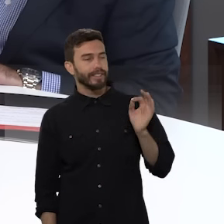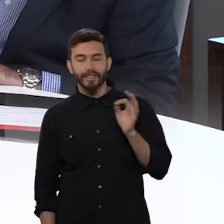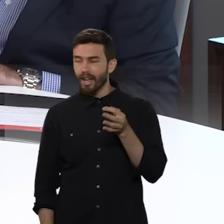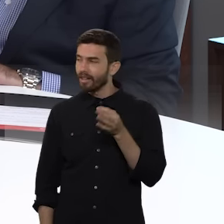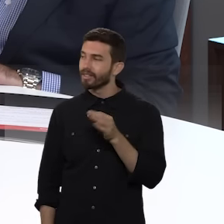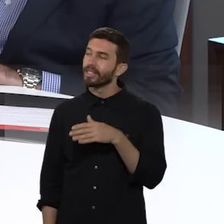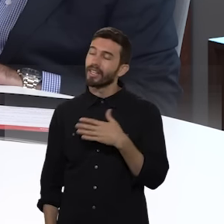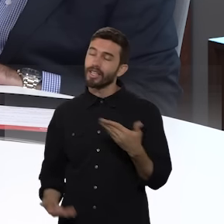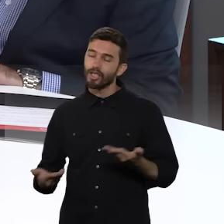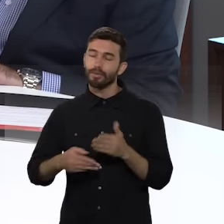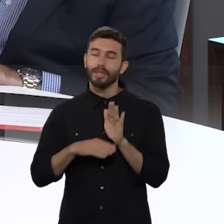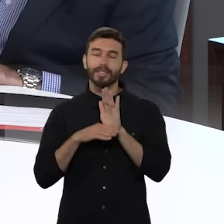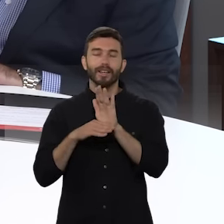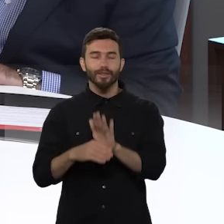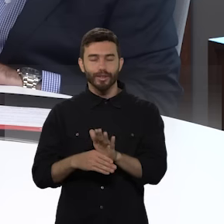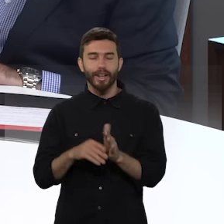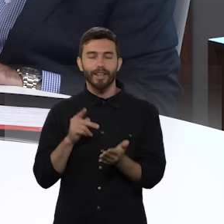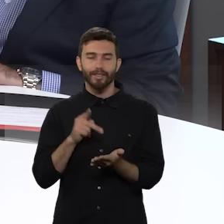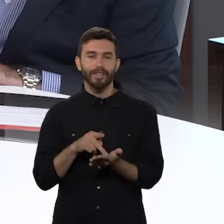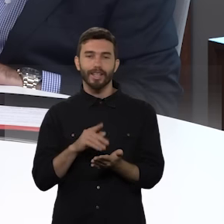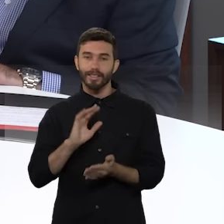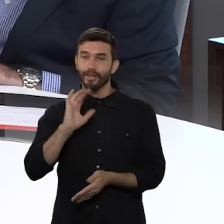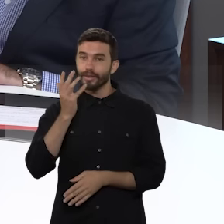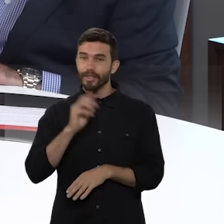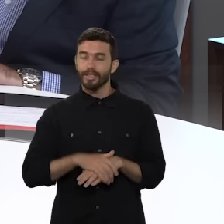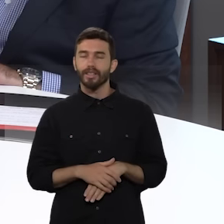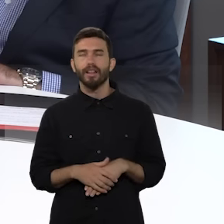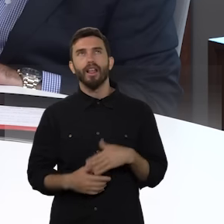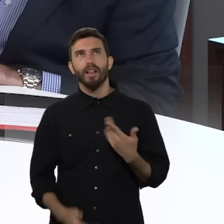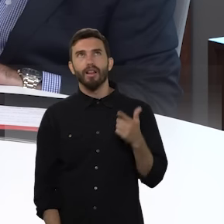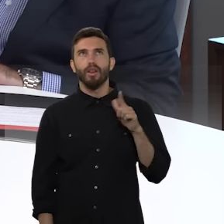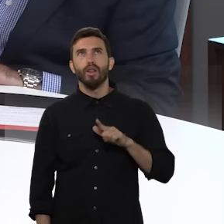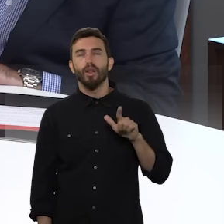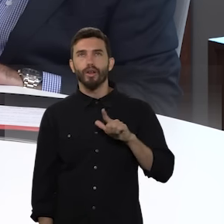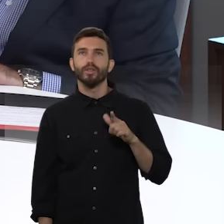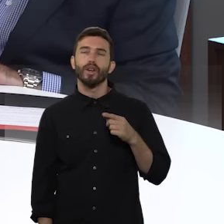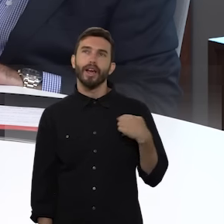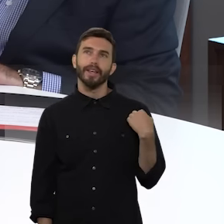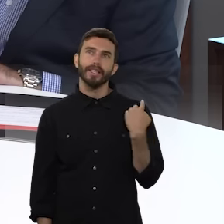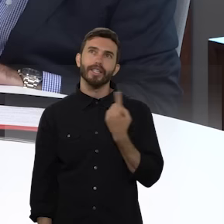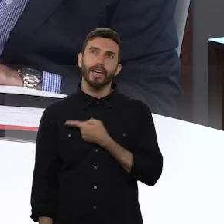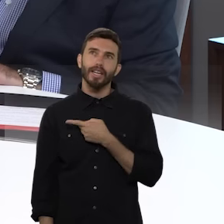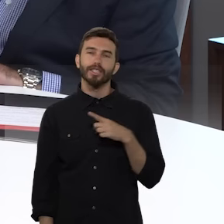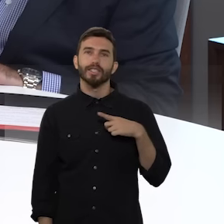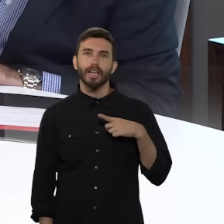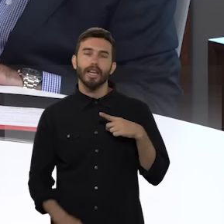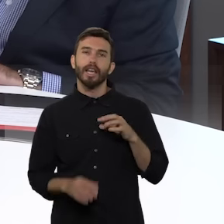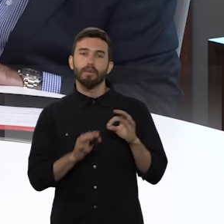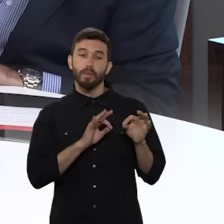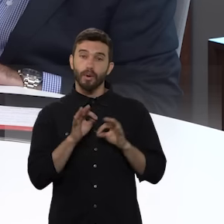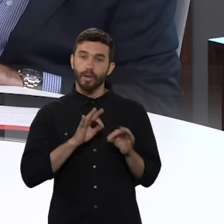nós precisamos fazer isso de fato acontecer. É claro, nós temos programas, temos metas,